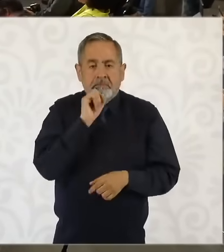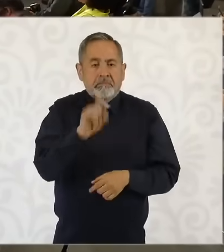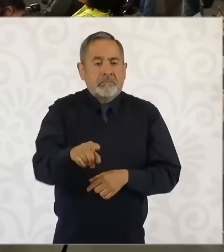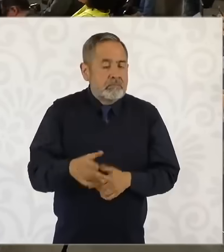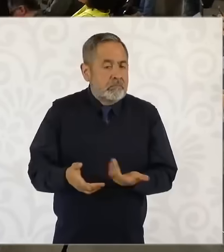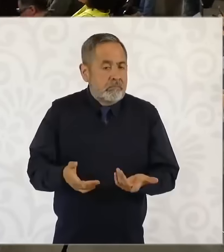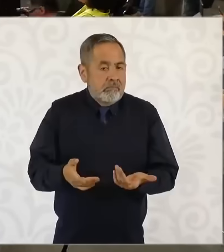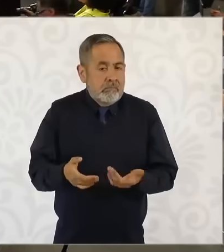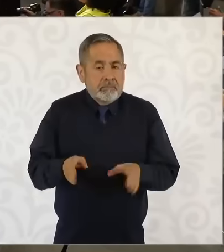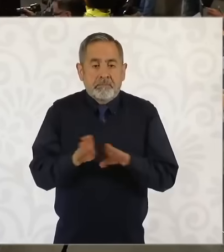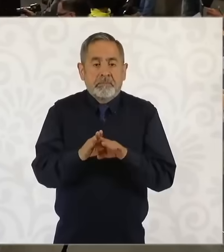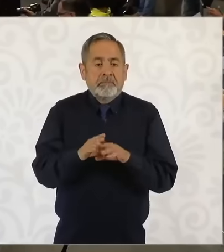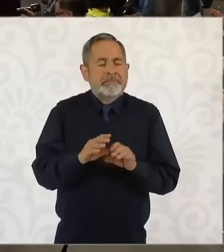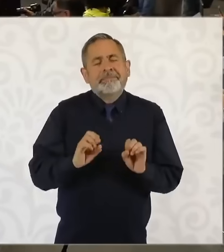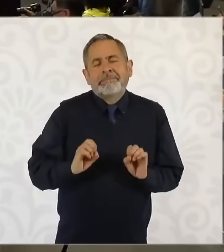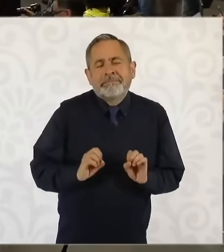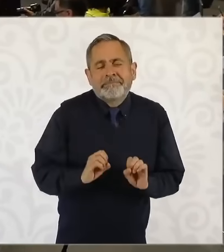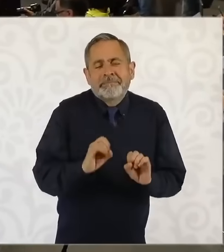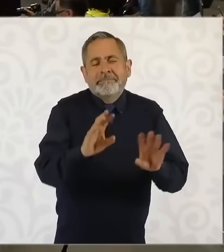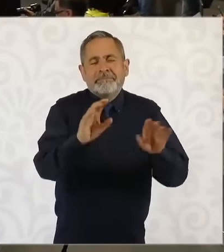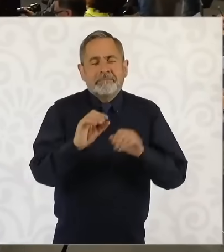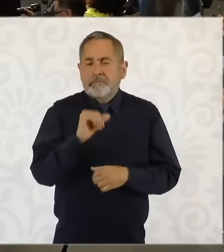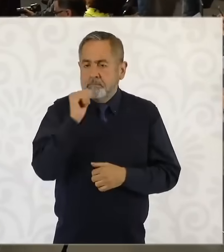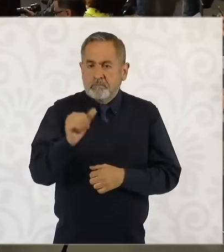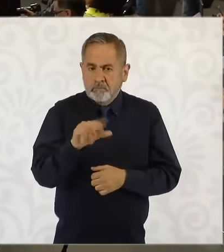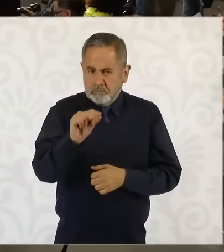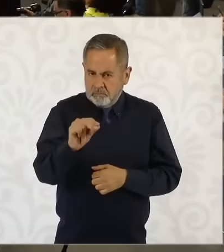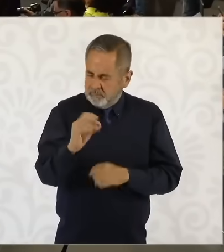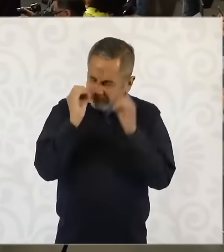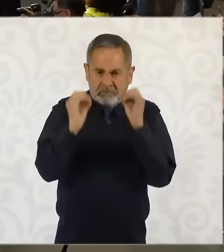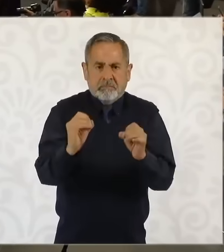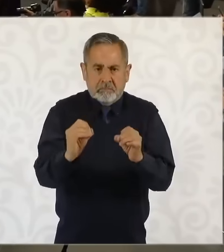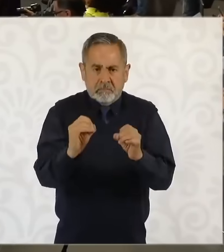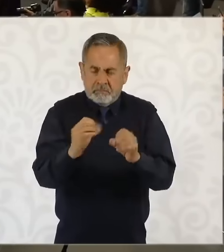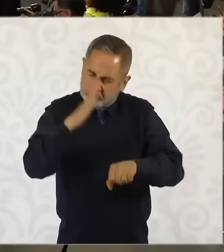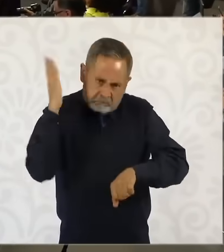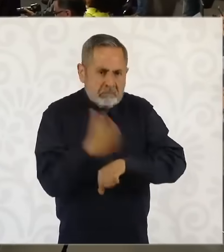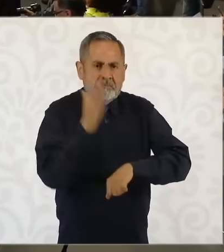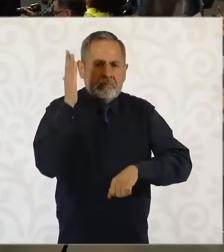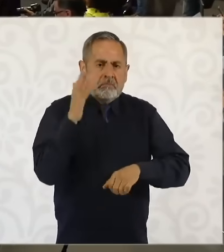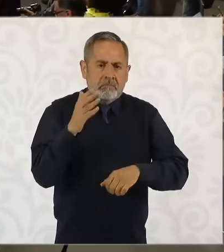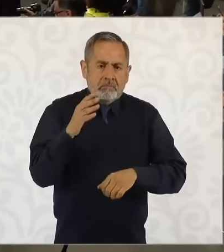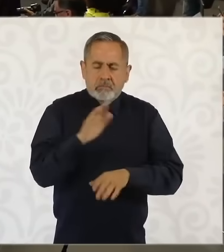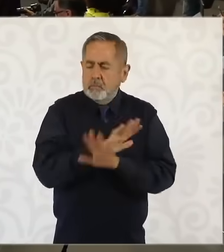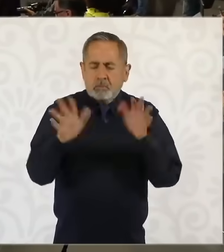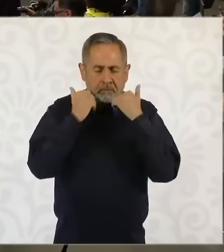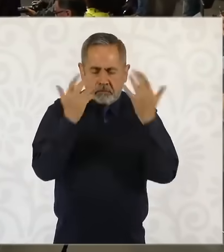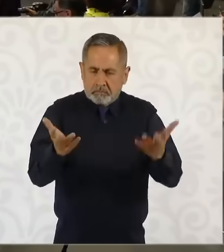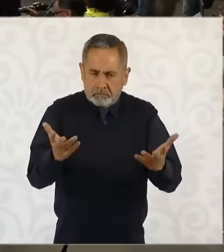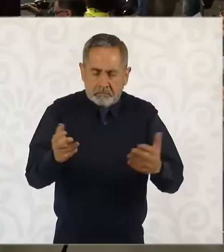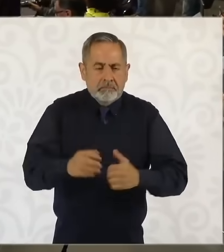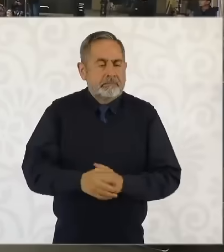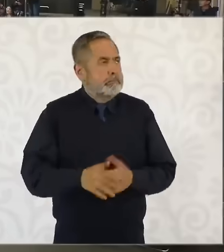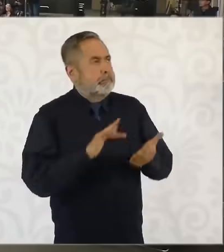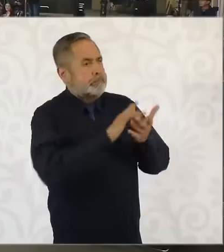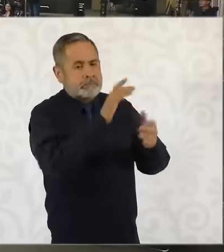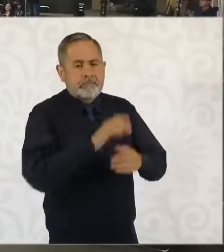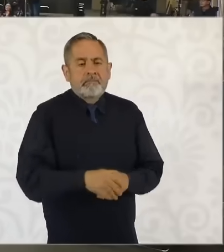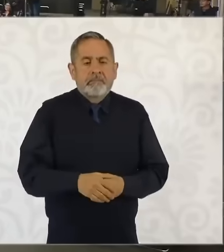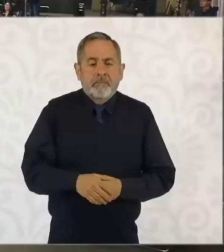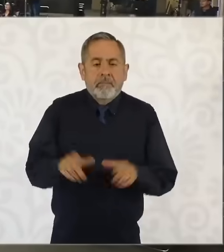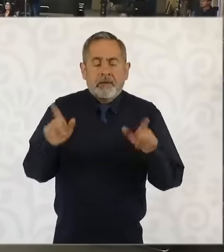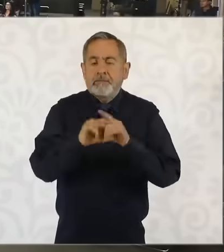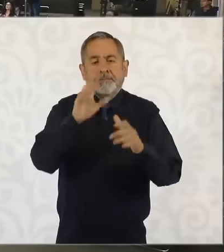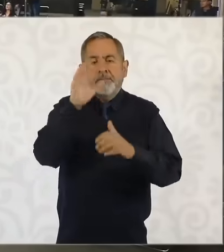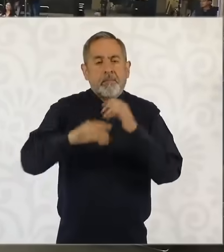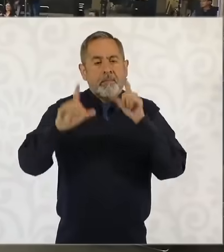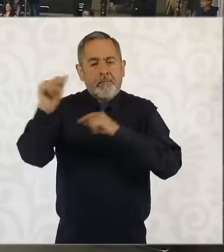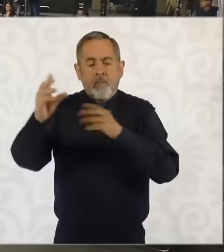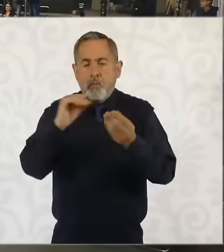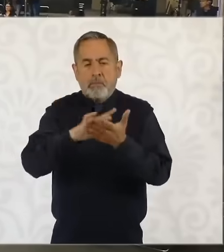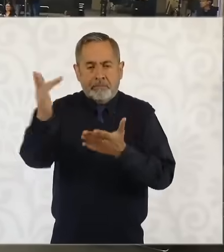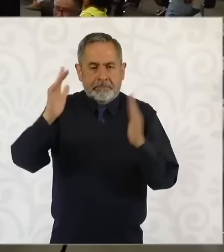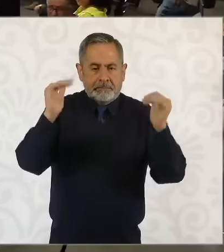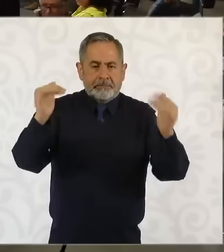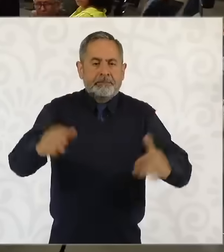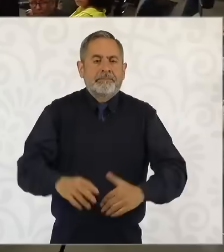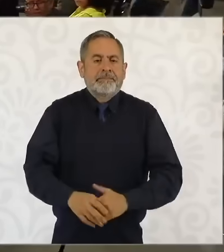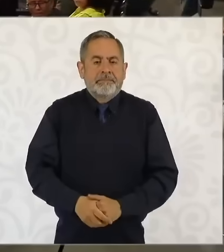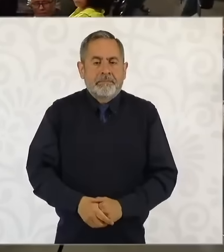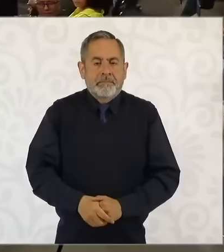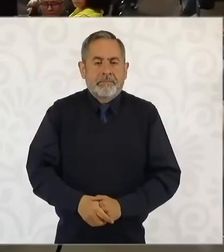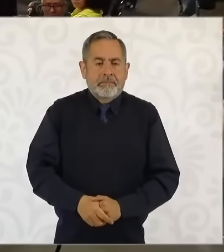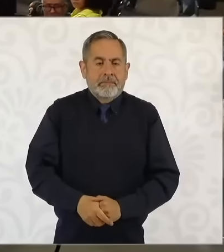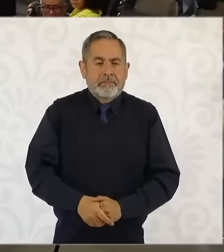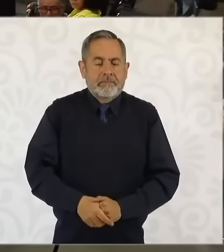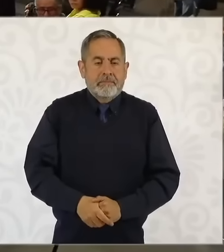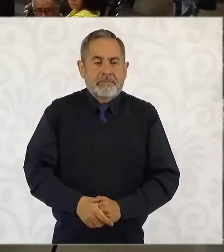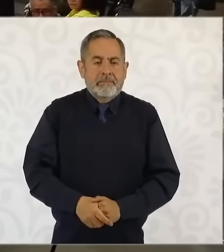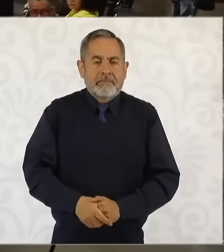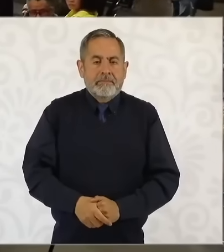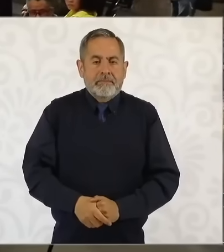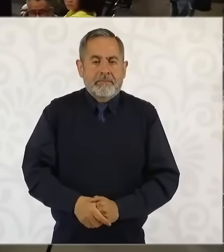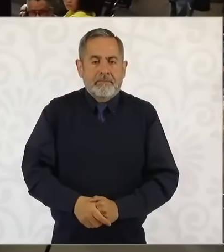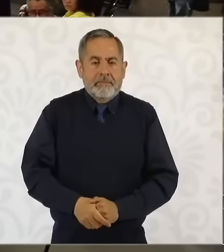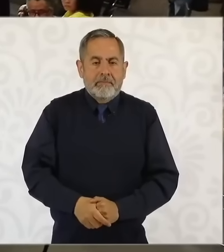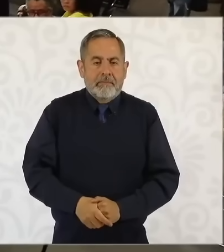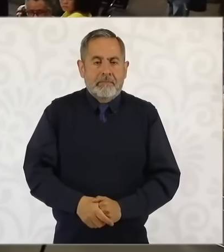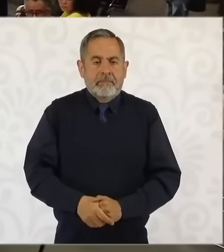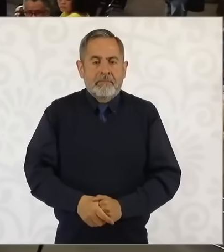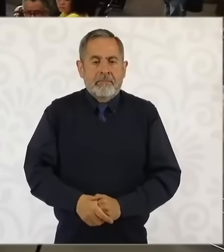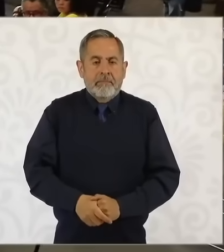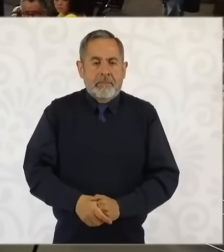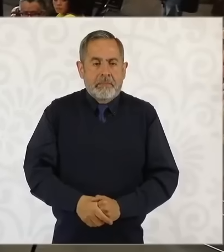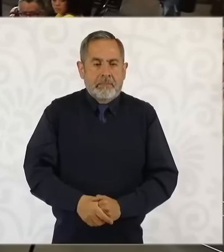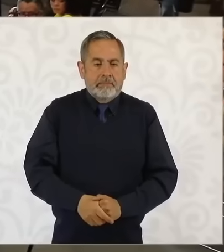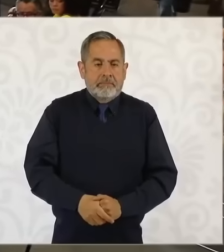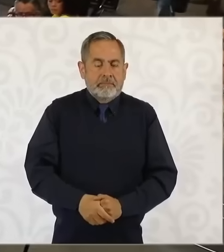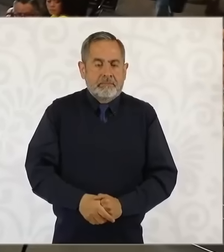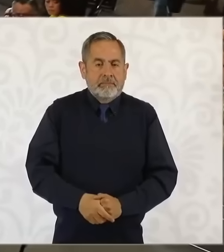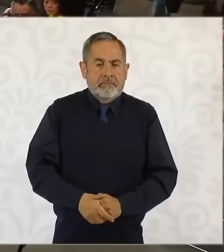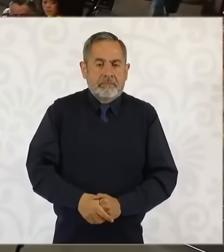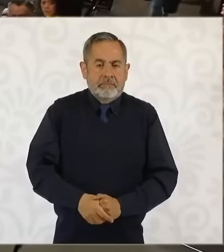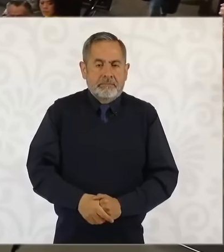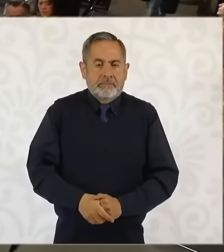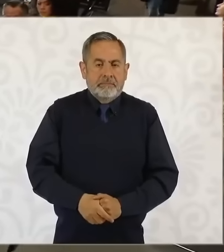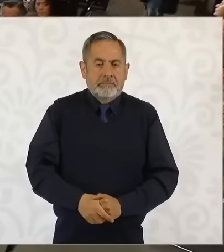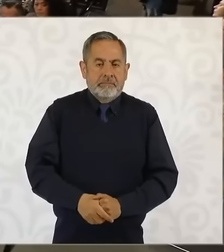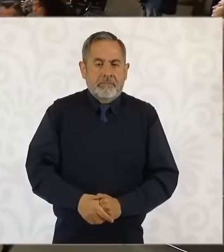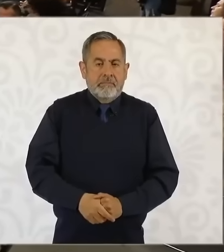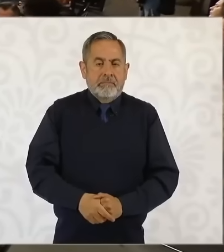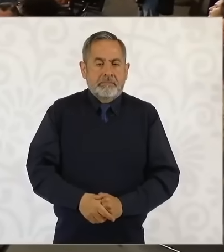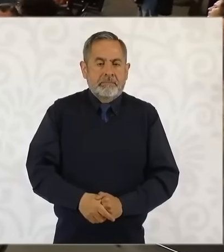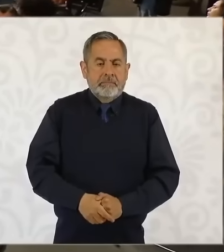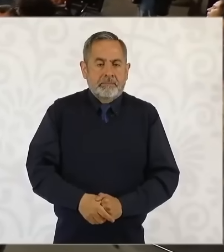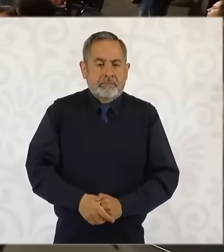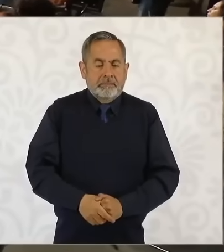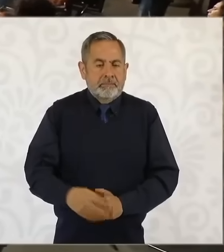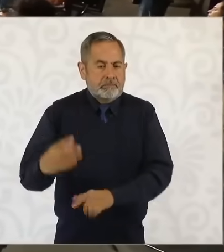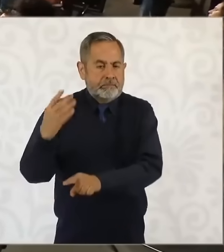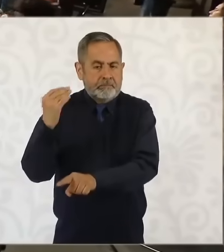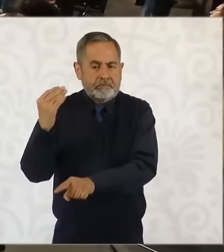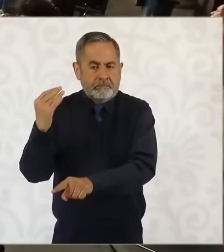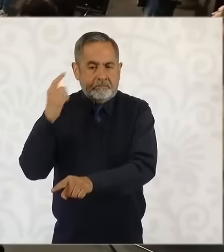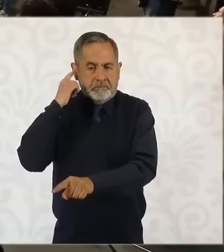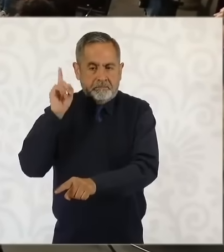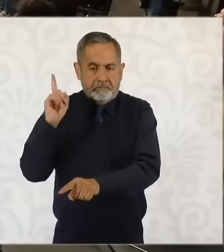impunidad es cero impunidad para cualquier delito gracias presidenta ahora sí vámonos muchas gracias